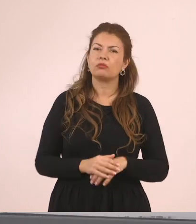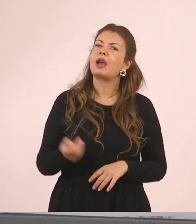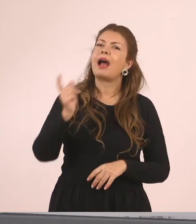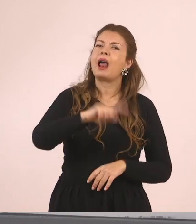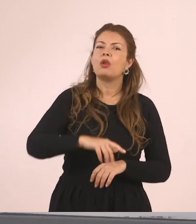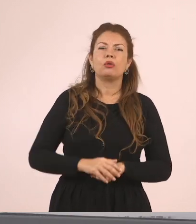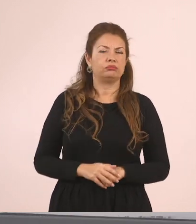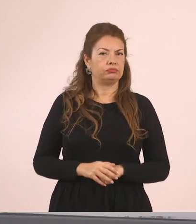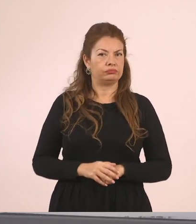Τι άλλο μπορώ να γράψω;